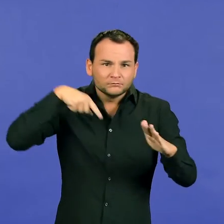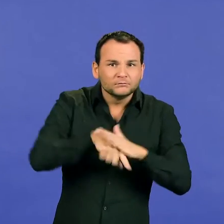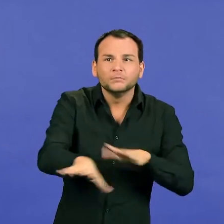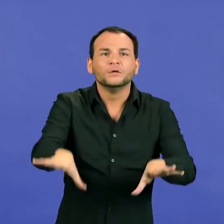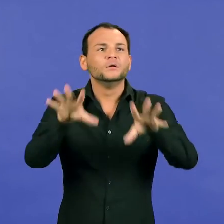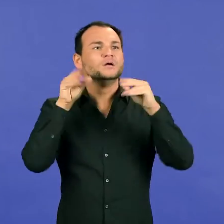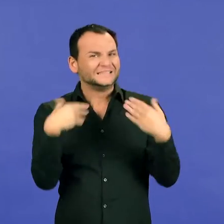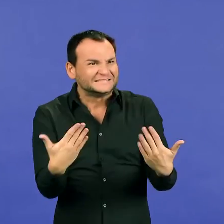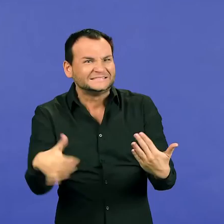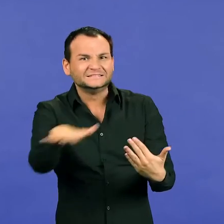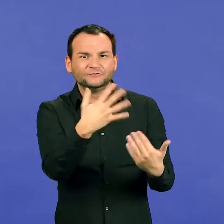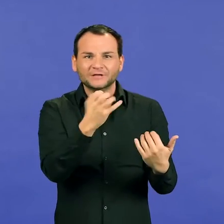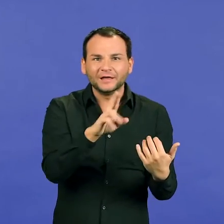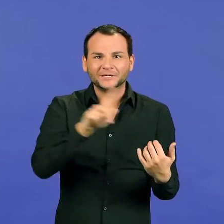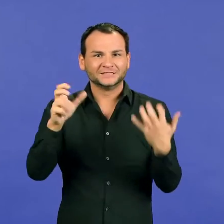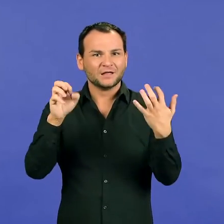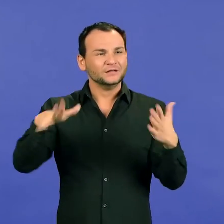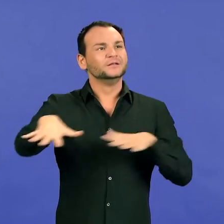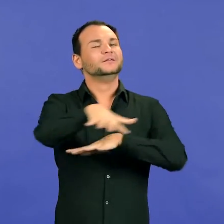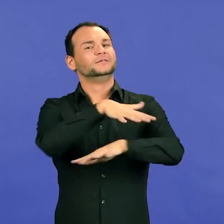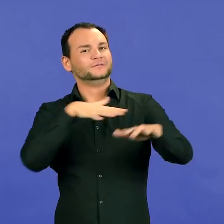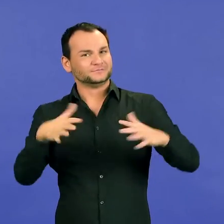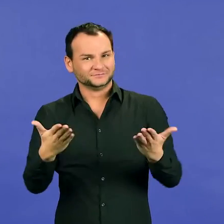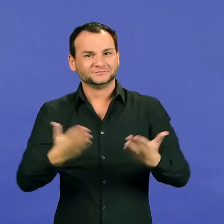1950er bis in die 1980er Jahre eintauchen können.